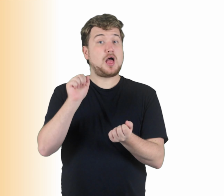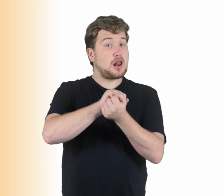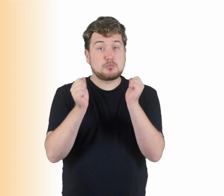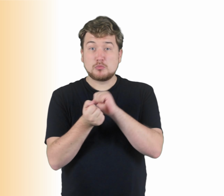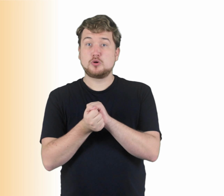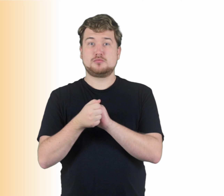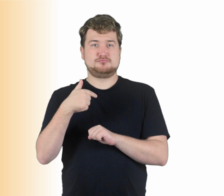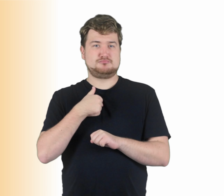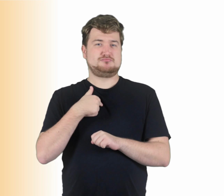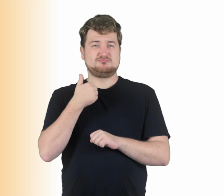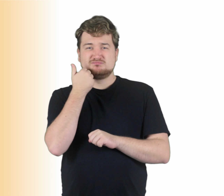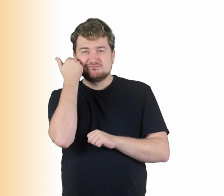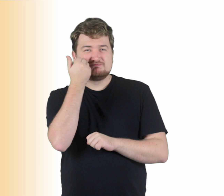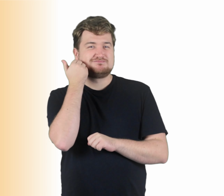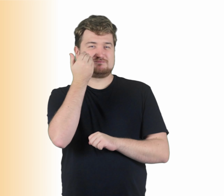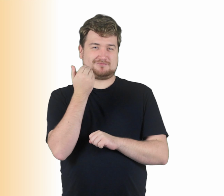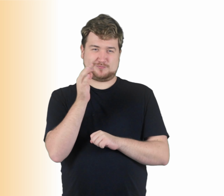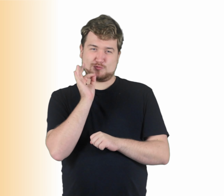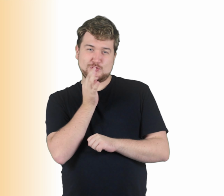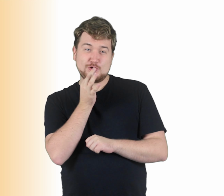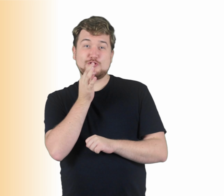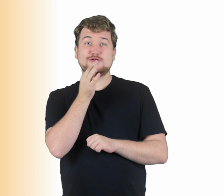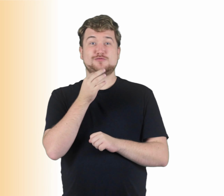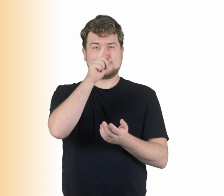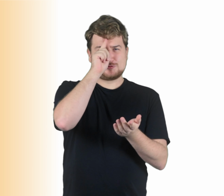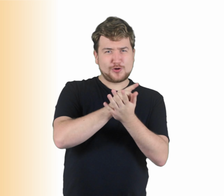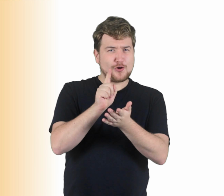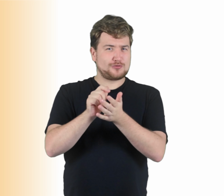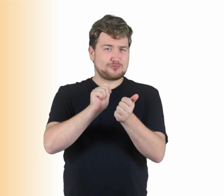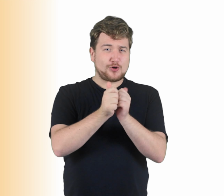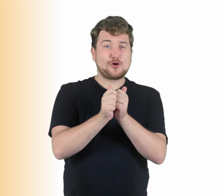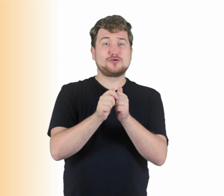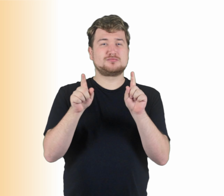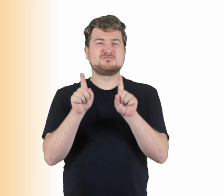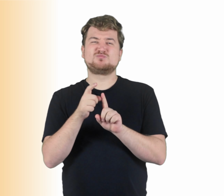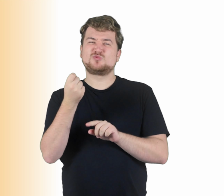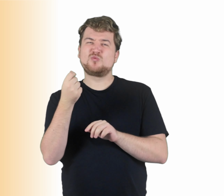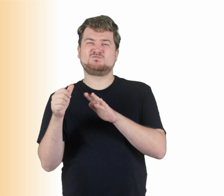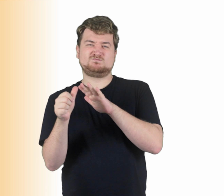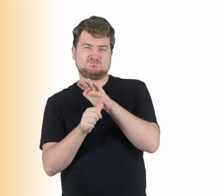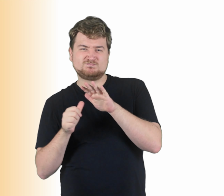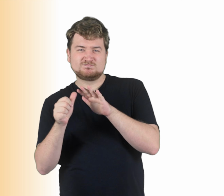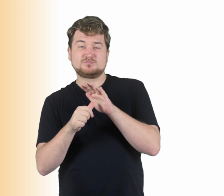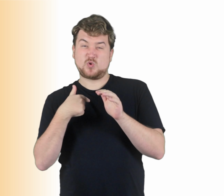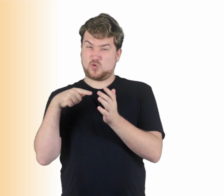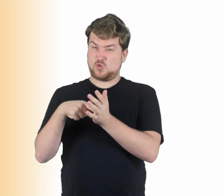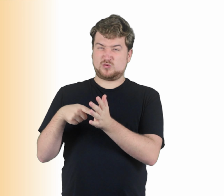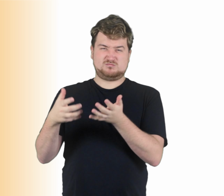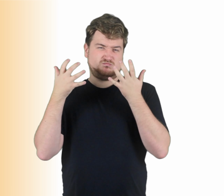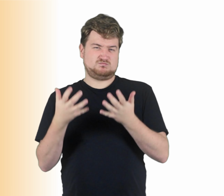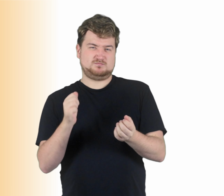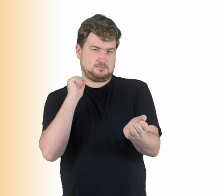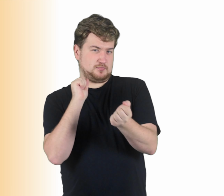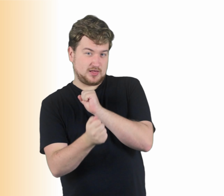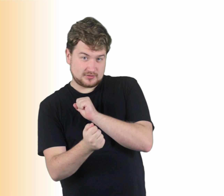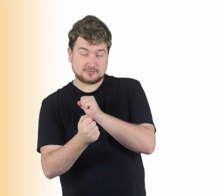albo "jestem nieśmiałym nastolatkiem, uzdolnionym sportowo, trochę samotnym, chciałbym to zmienić".